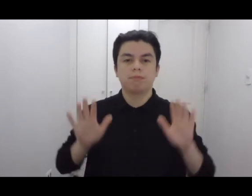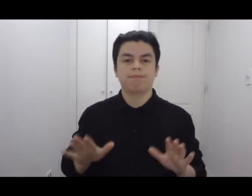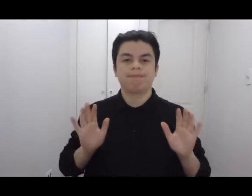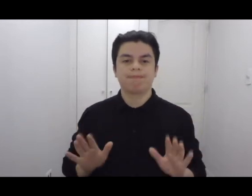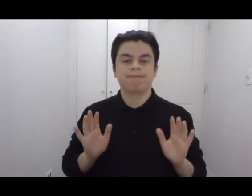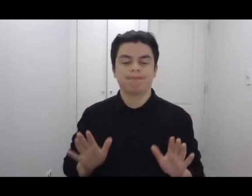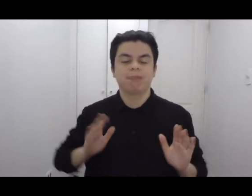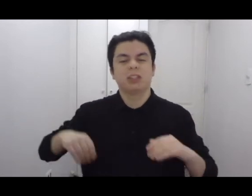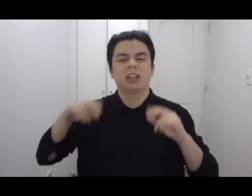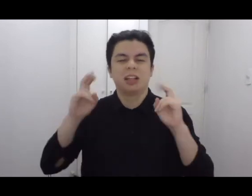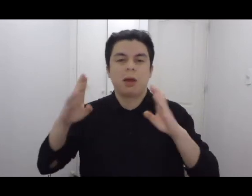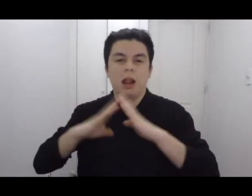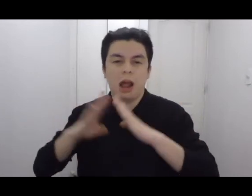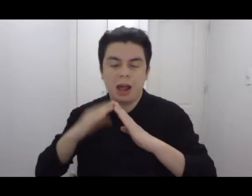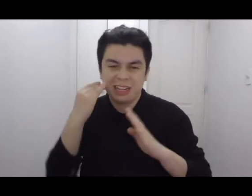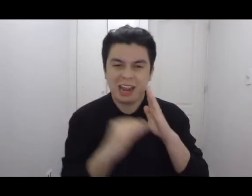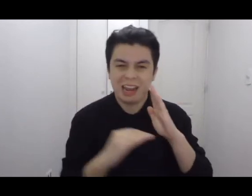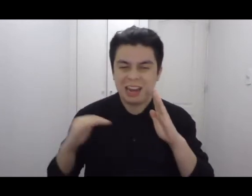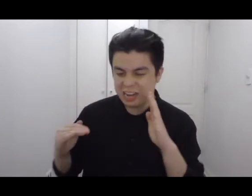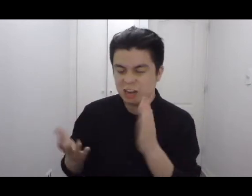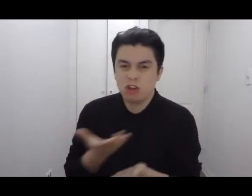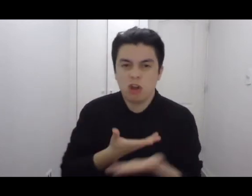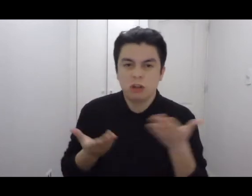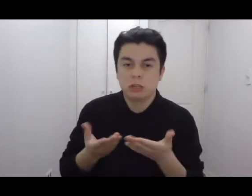donde pasamos mucho tiempo en casa sobre todo con los niños y todo y no sabemos bien cómo